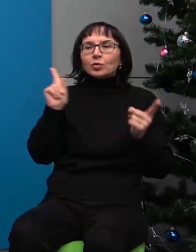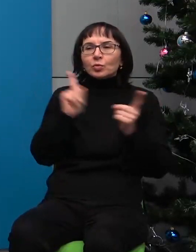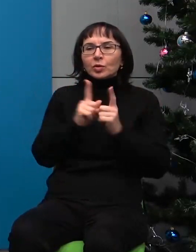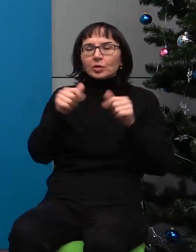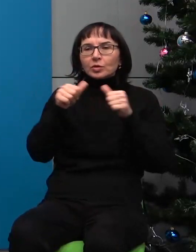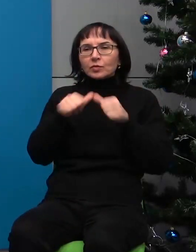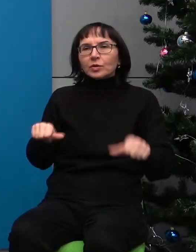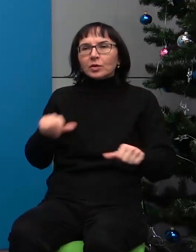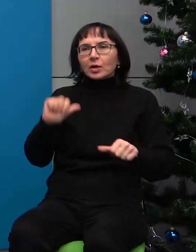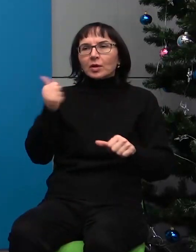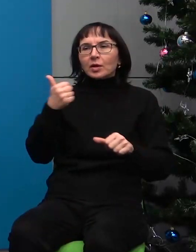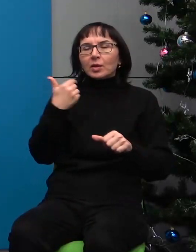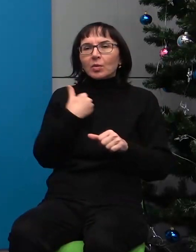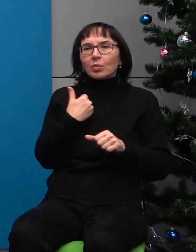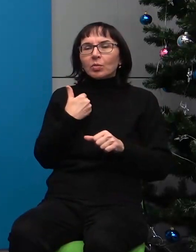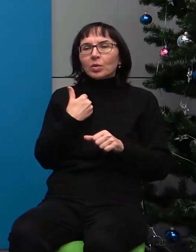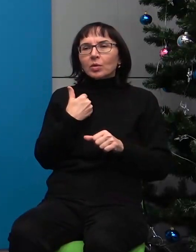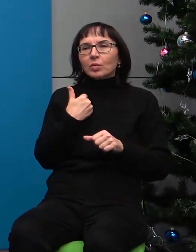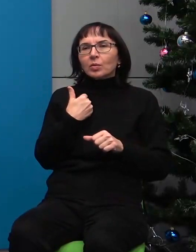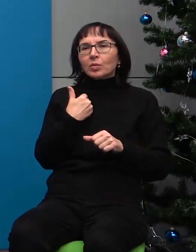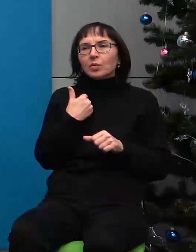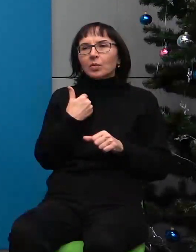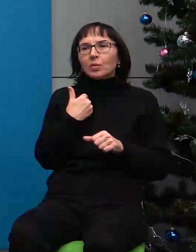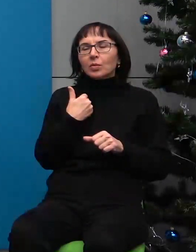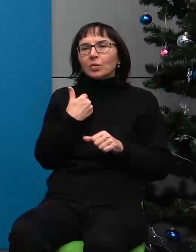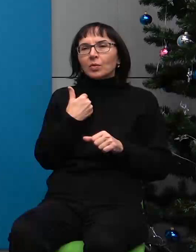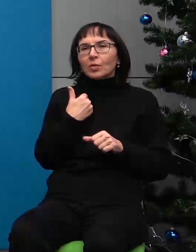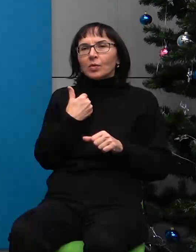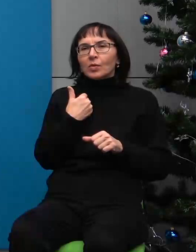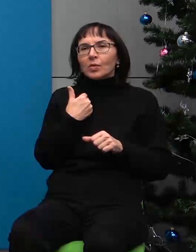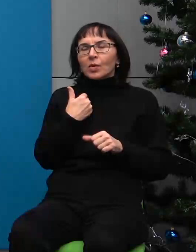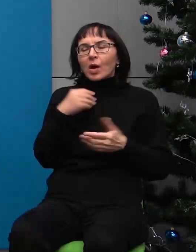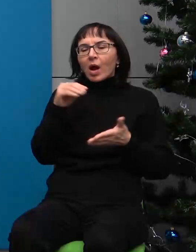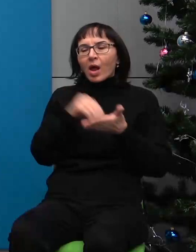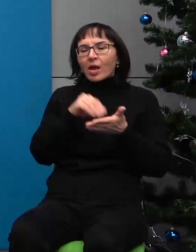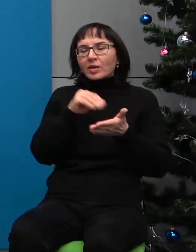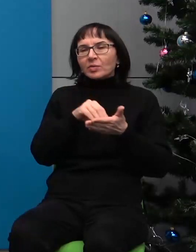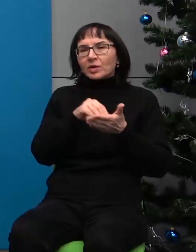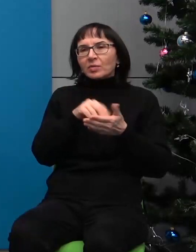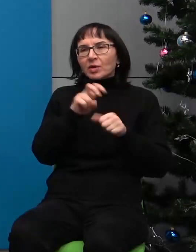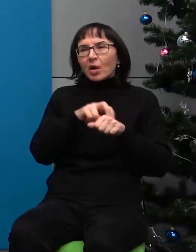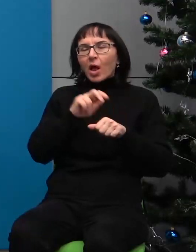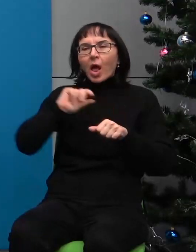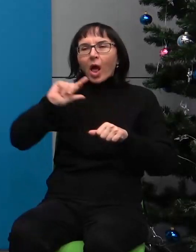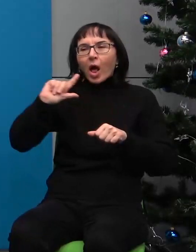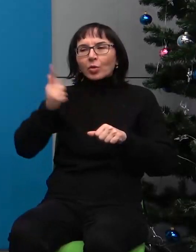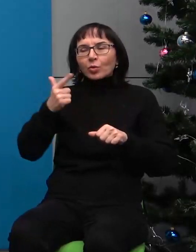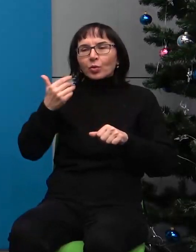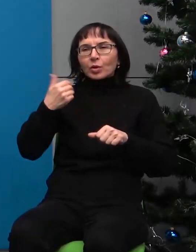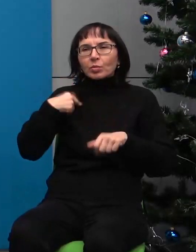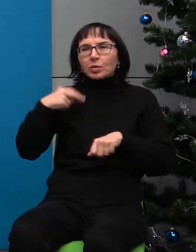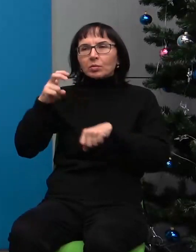Jeden był jakby obiektem eksperymentów medycznych, drugi był lekarzem francuskim, który go opatrywał.